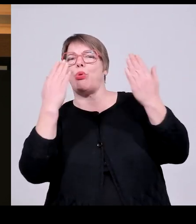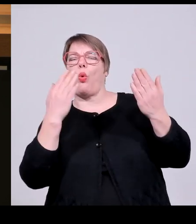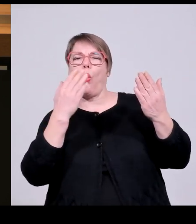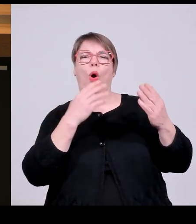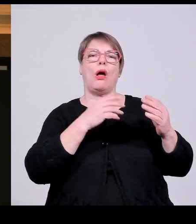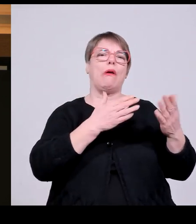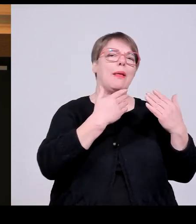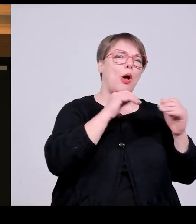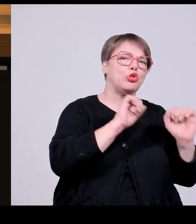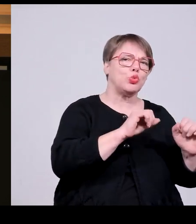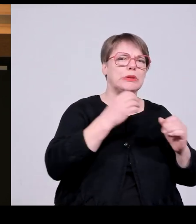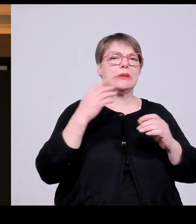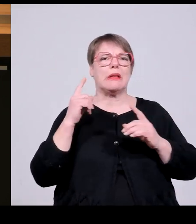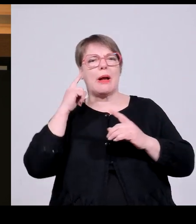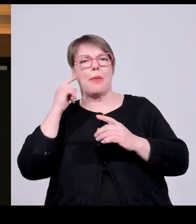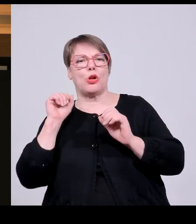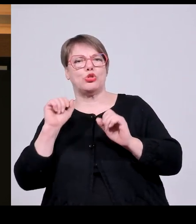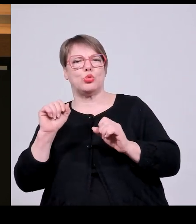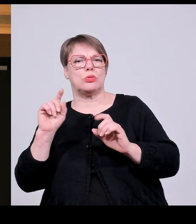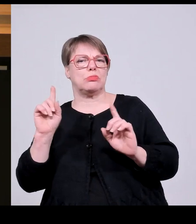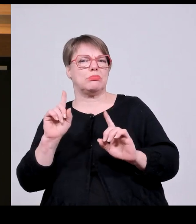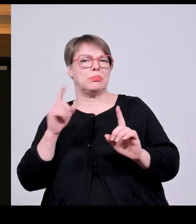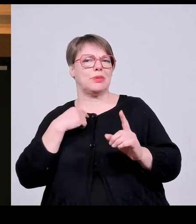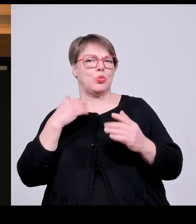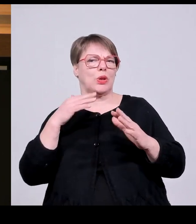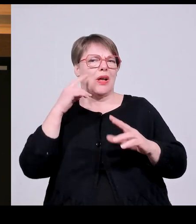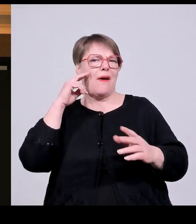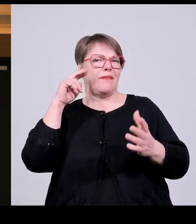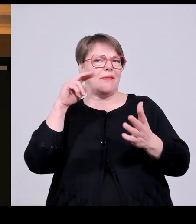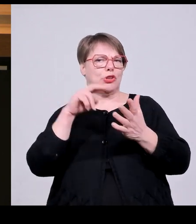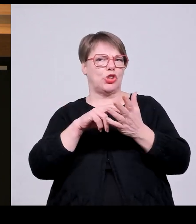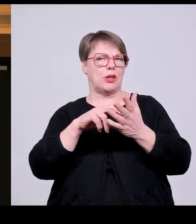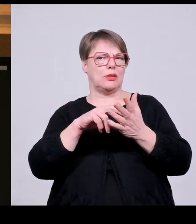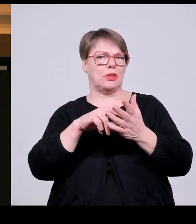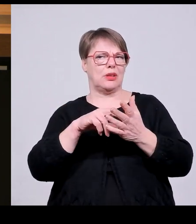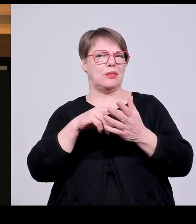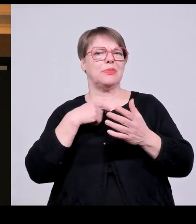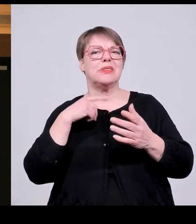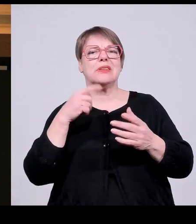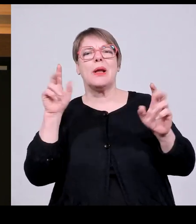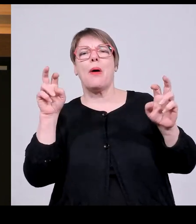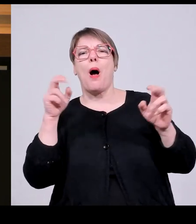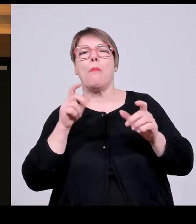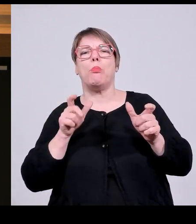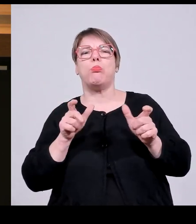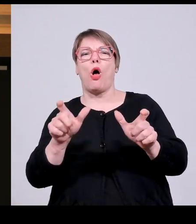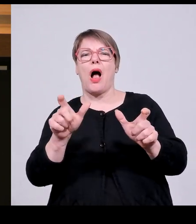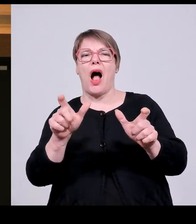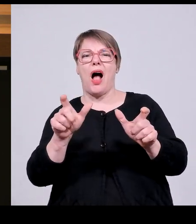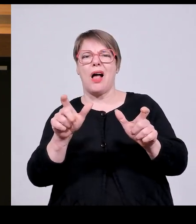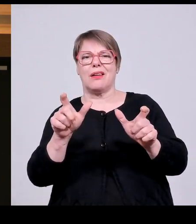sein. Ziel ist nämlich genau das: eine regelmäßige Genehmigungsfähigkeit und das ist das, was wir